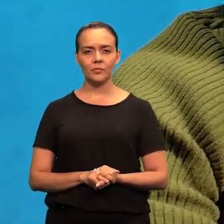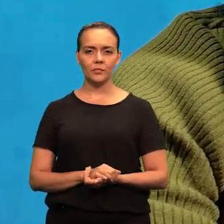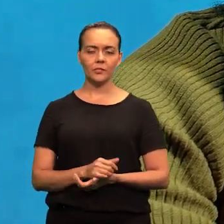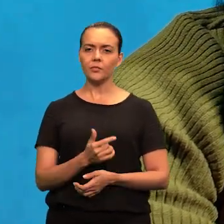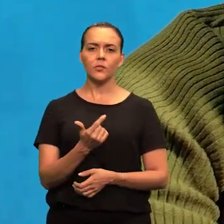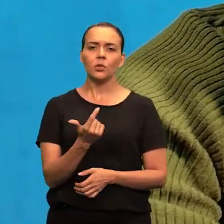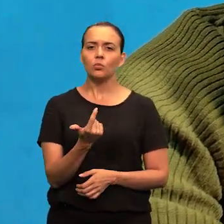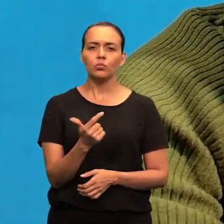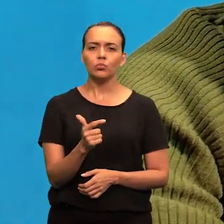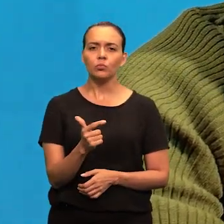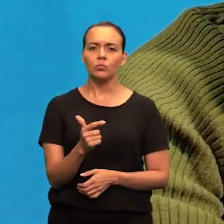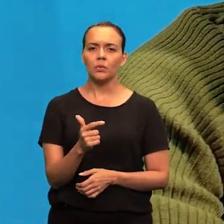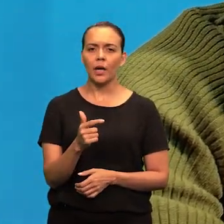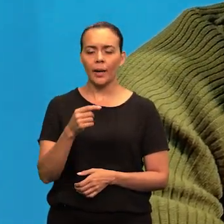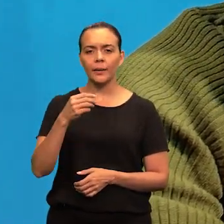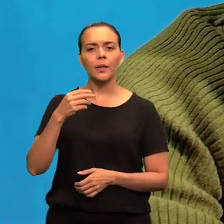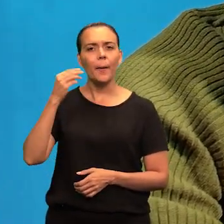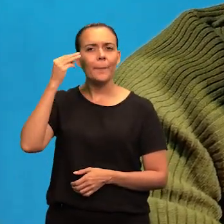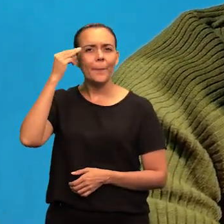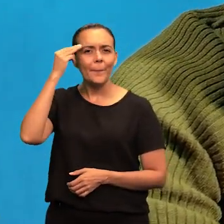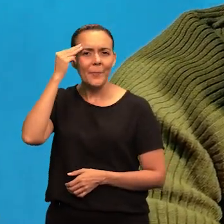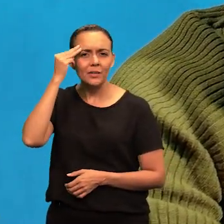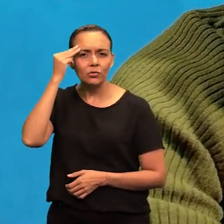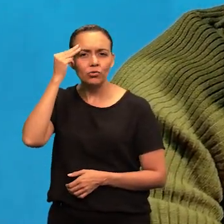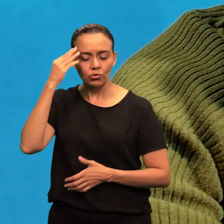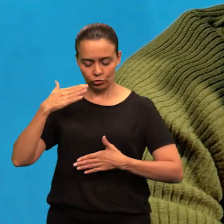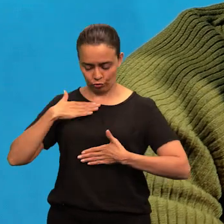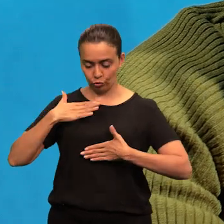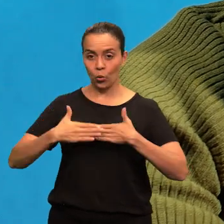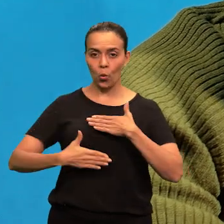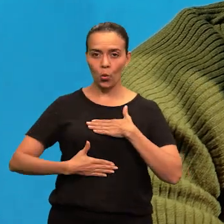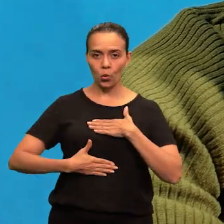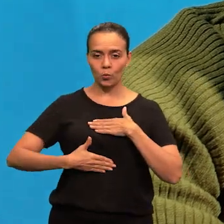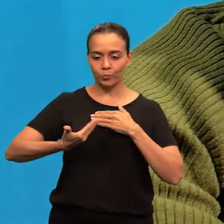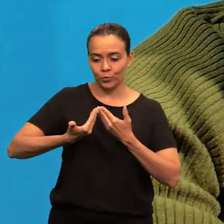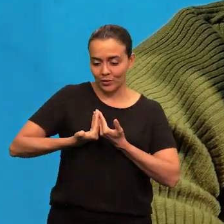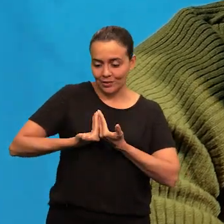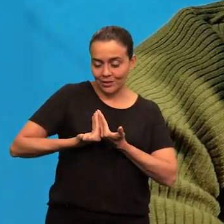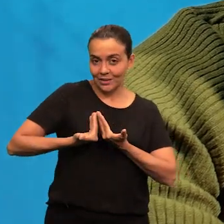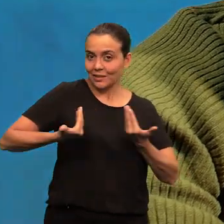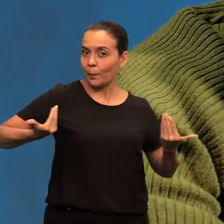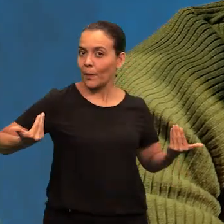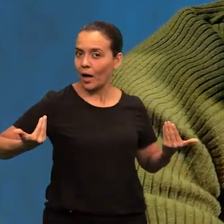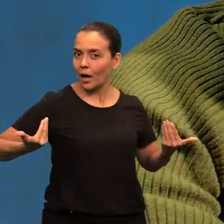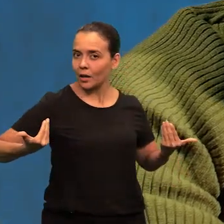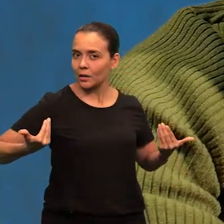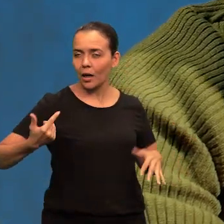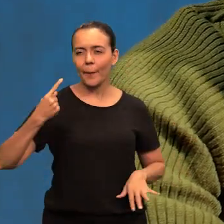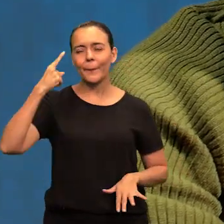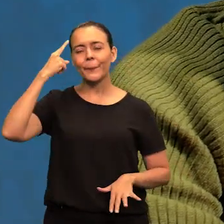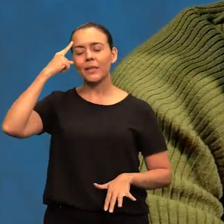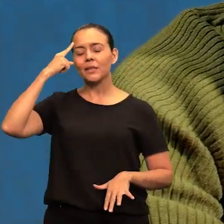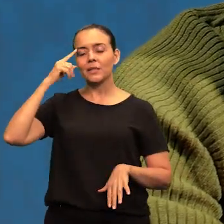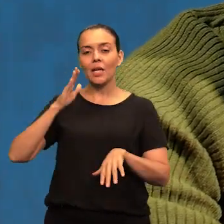Não tem separação entre mente e corpo. Não tem separação entre o agir e o pensar.